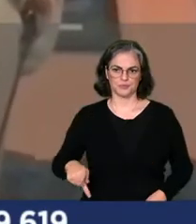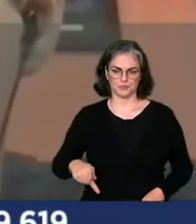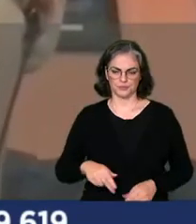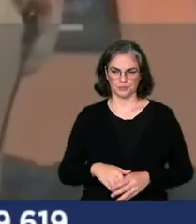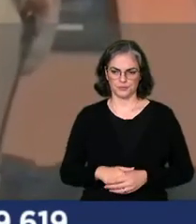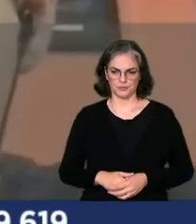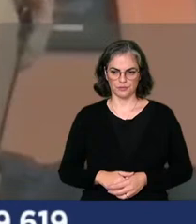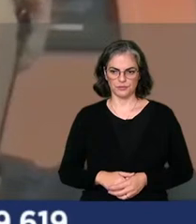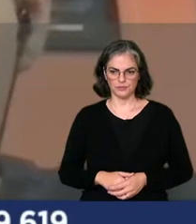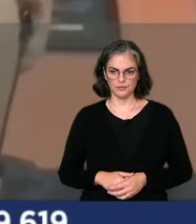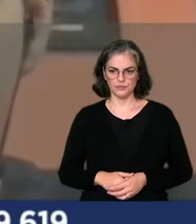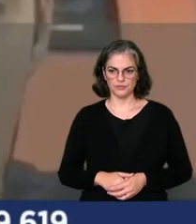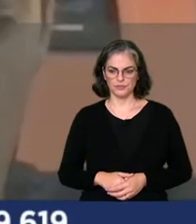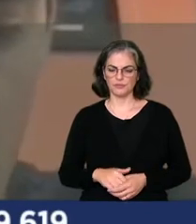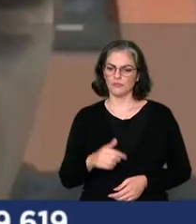SENHOR PRESIDENTE.